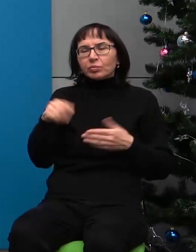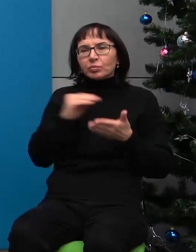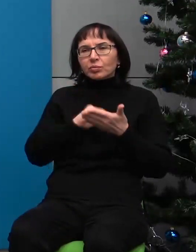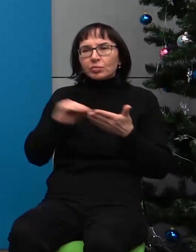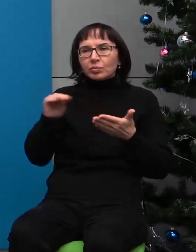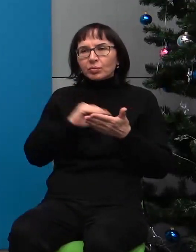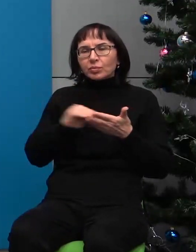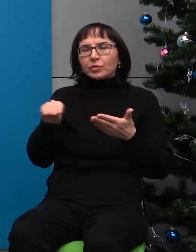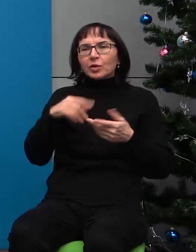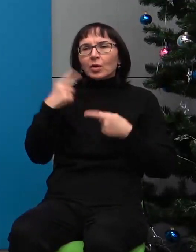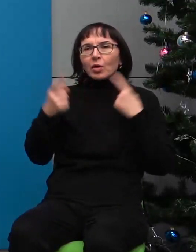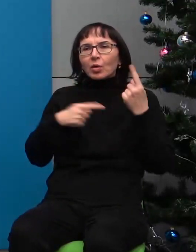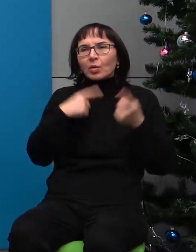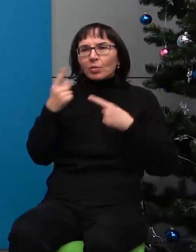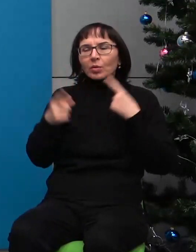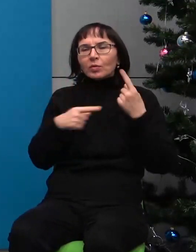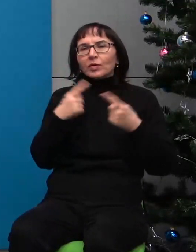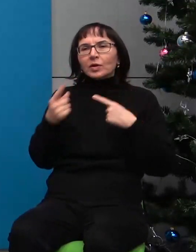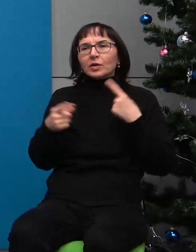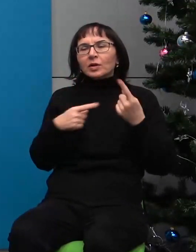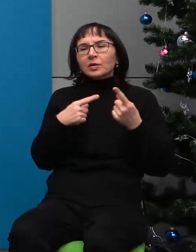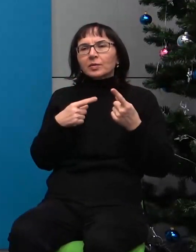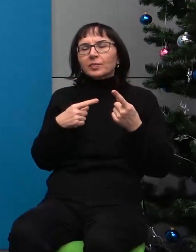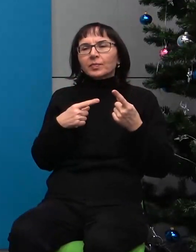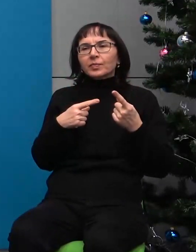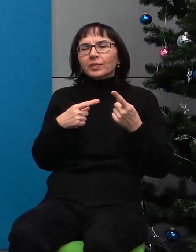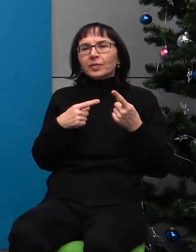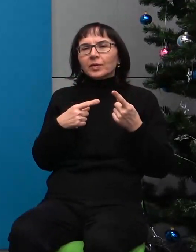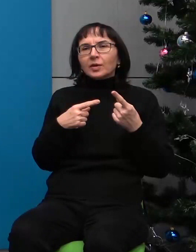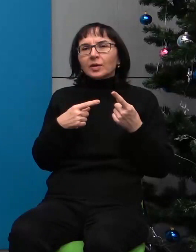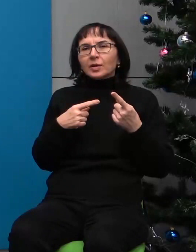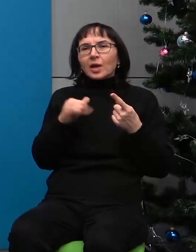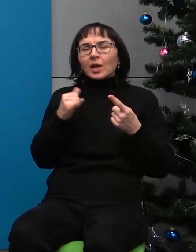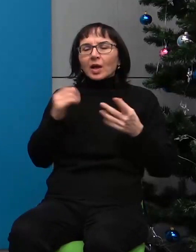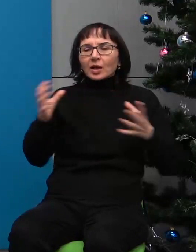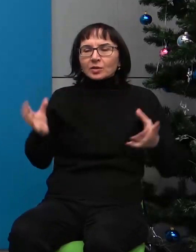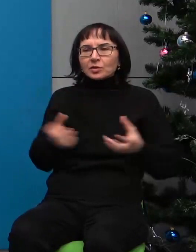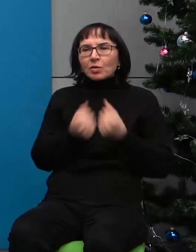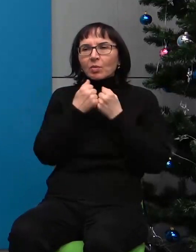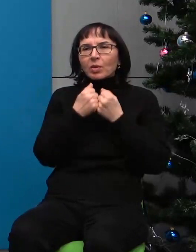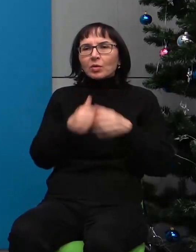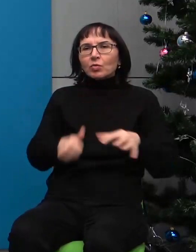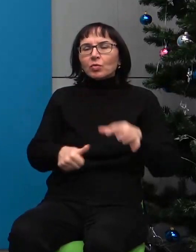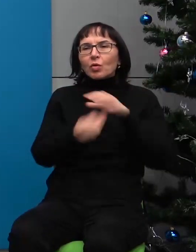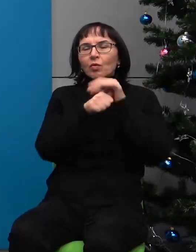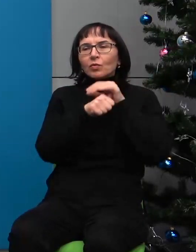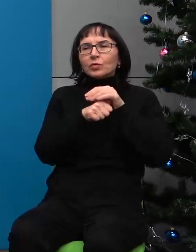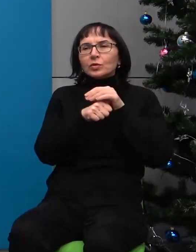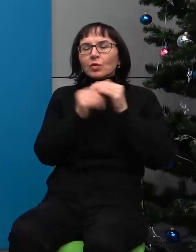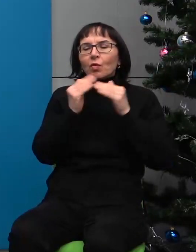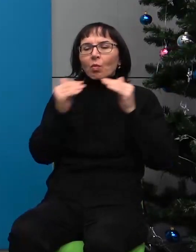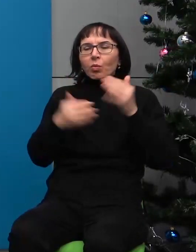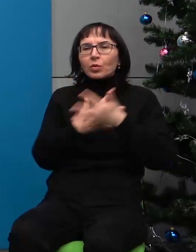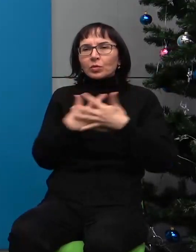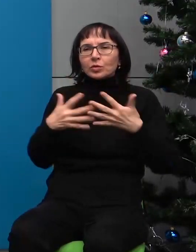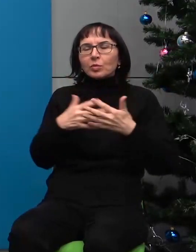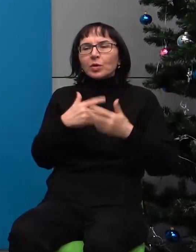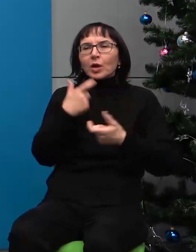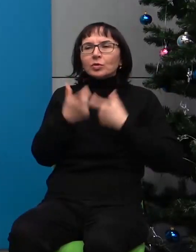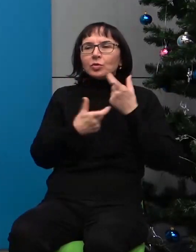O zasadce w Kaluhii, jak złapano dowódców podziemia. I na to zrobiłem śledztwo, przejrzałem dokumenty